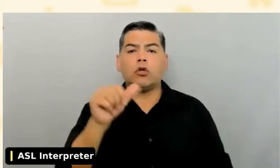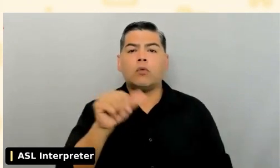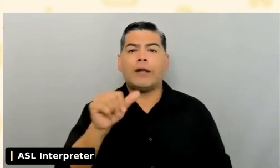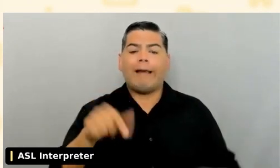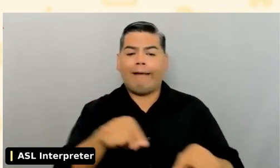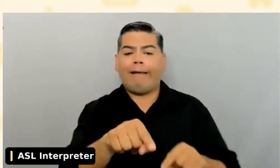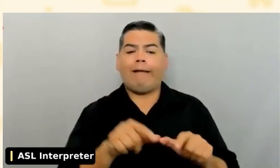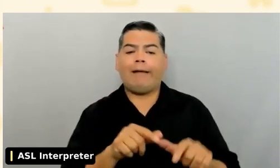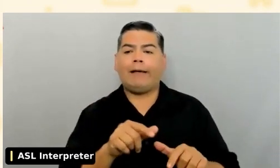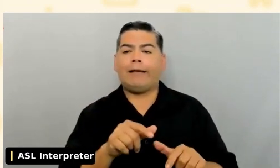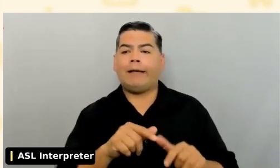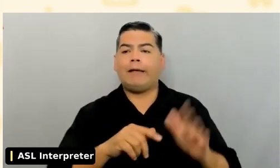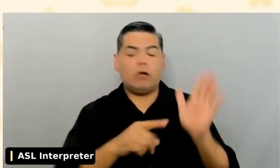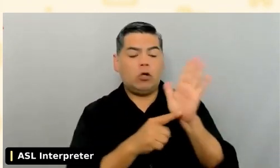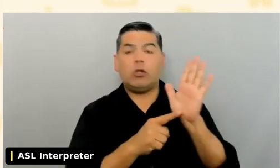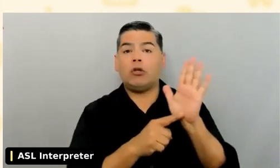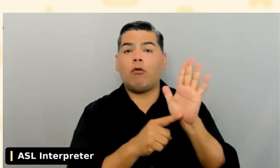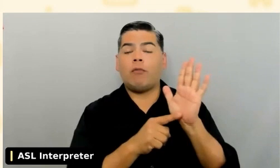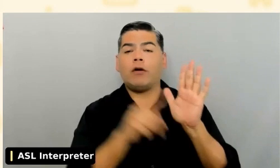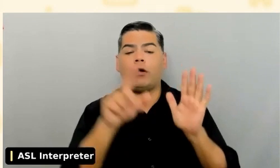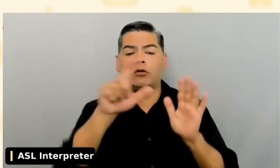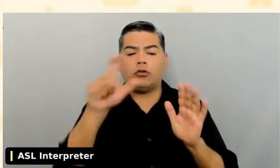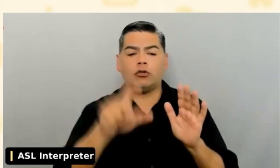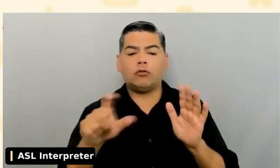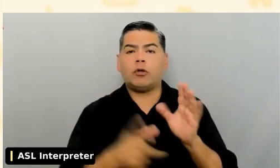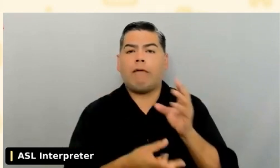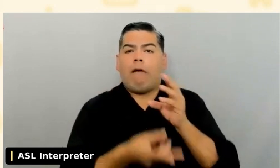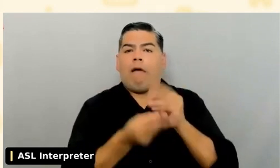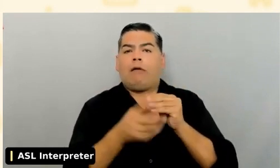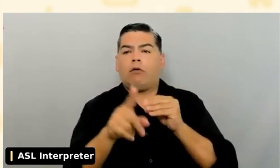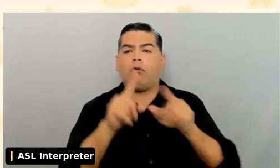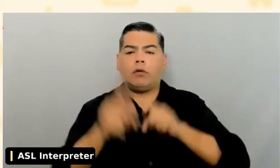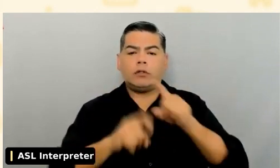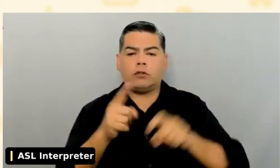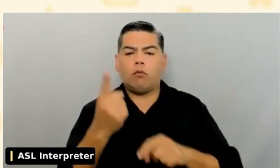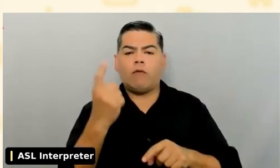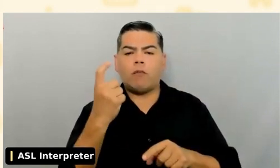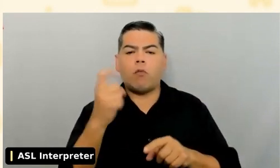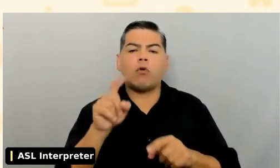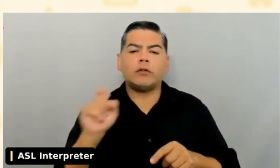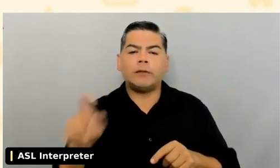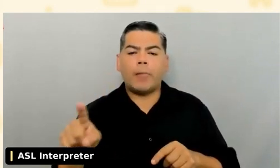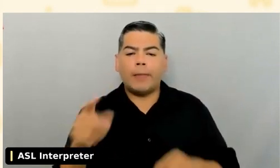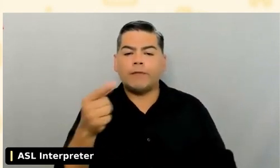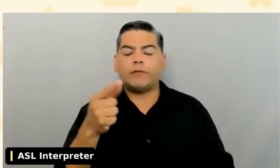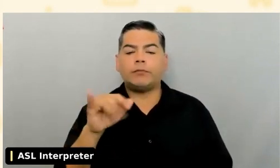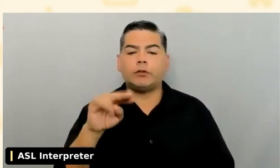en la parte inferior de su pantalla de Zoom donde pueden agregar sus preguntas. Tenemos una pregunta más de Gina Sheldrake.